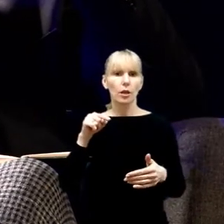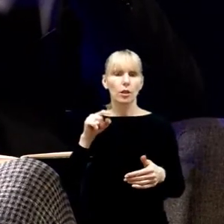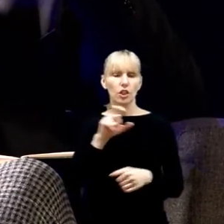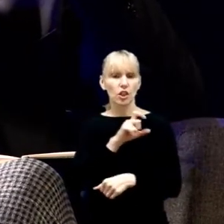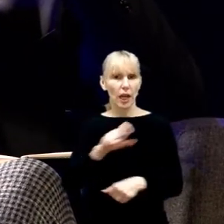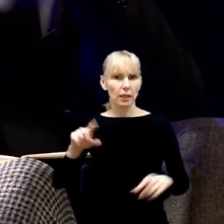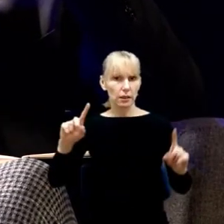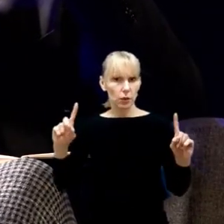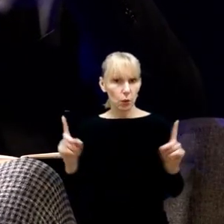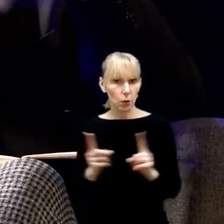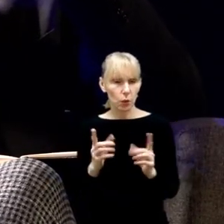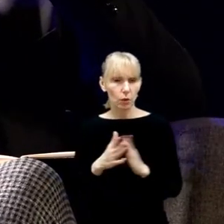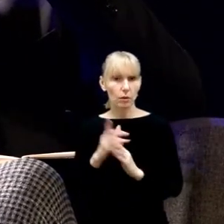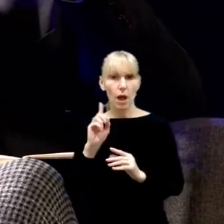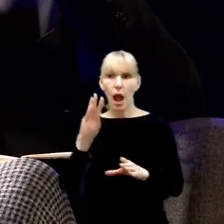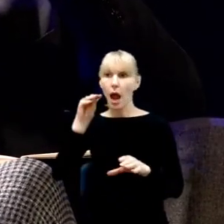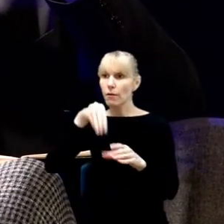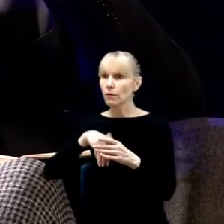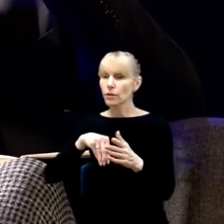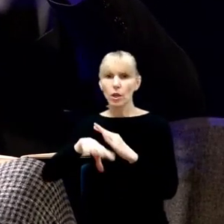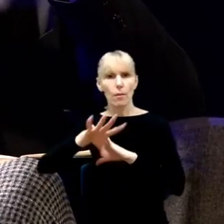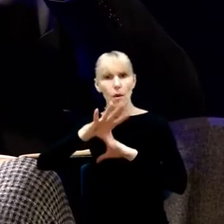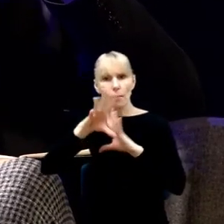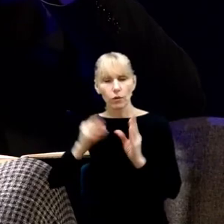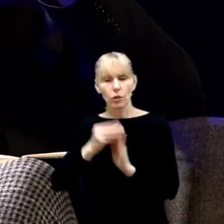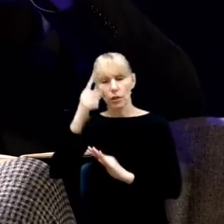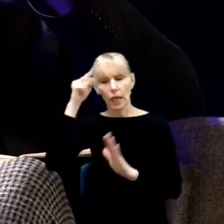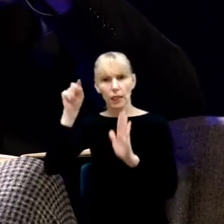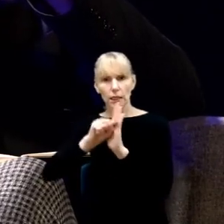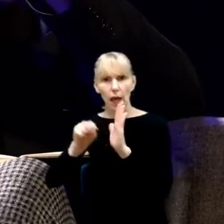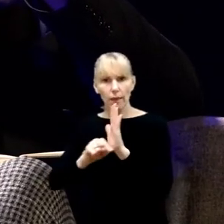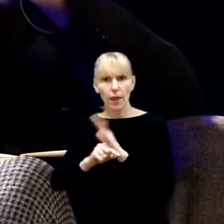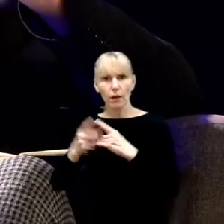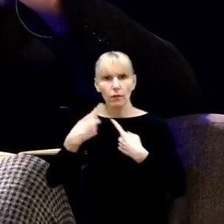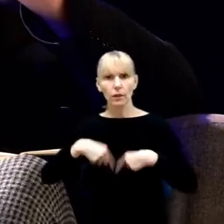jednocześnie wszelkie normy i standardy stosowane w nowoczesnym budownictwie".